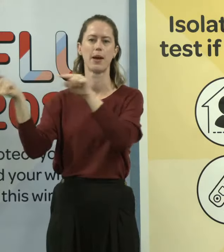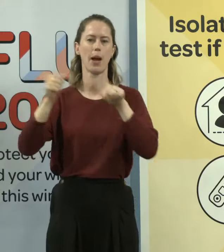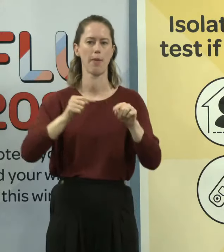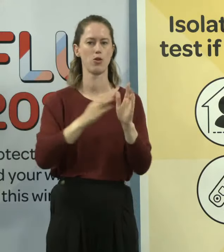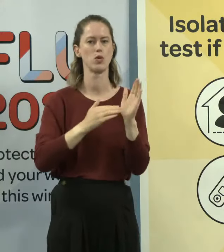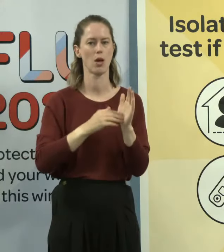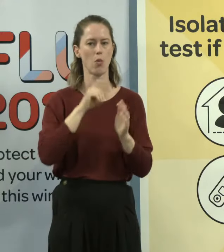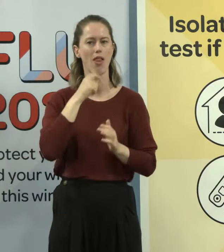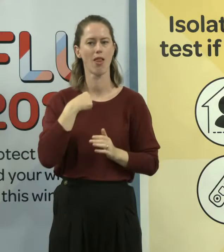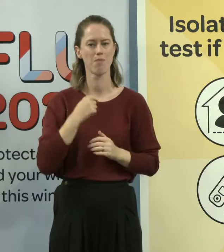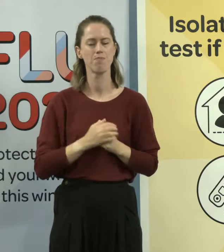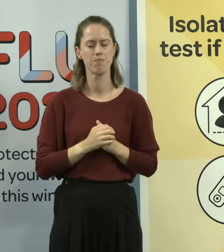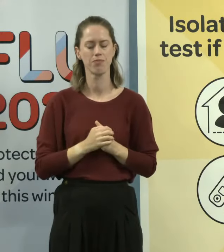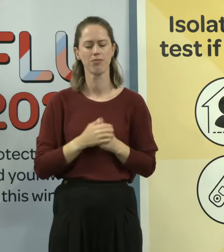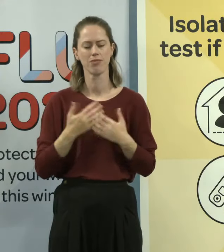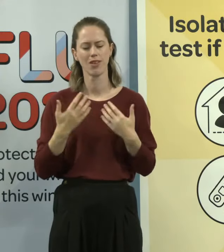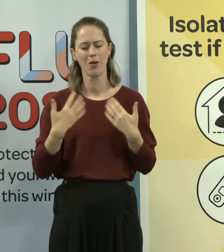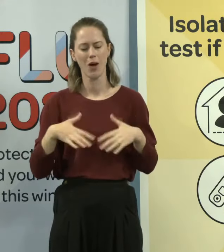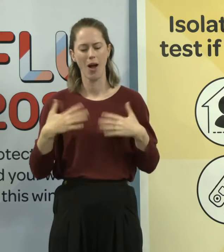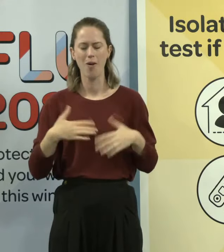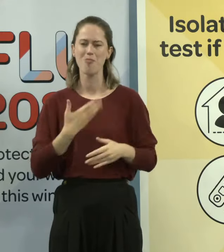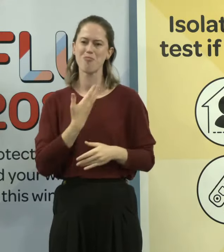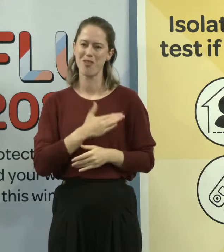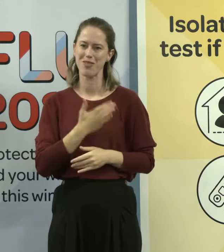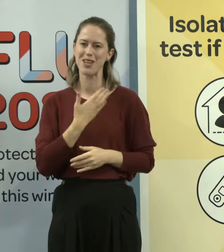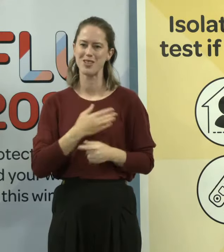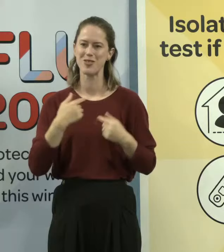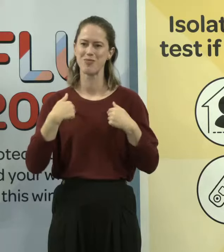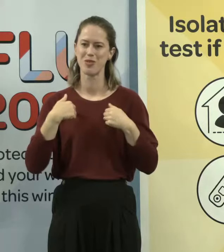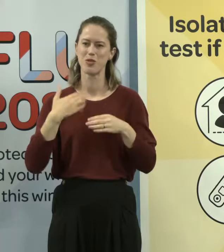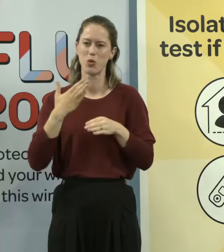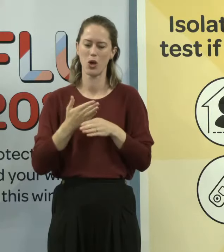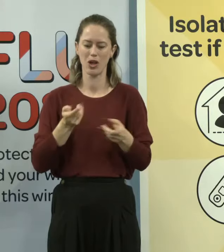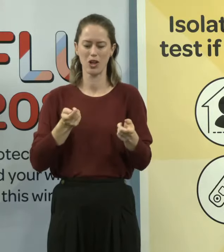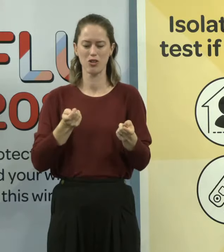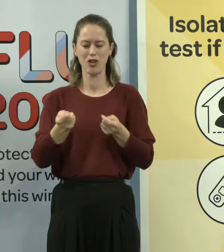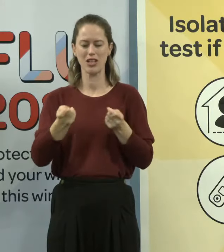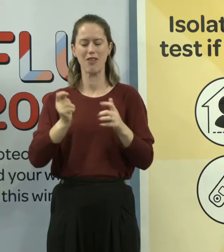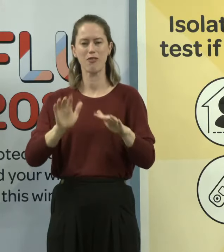Manatu, ahakoa kei te noho tonu ringa pai me te ngakau pai. Kei